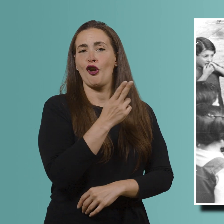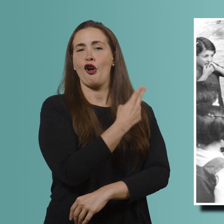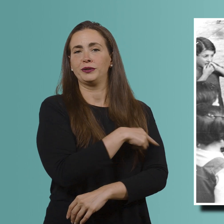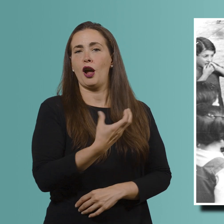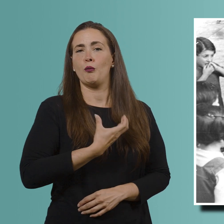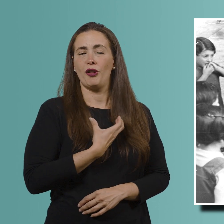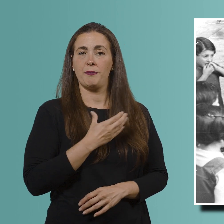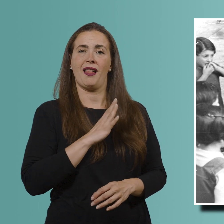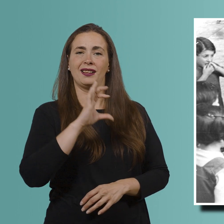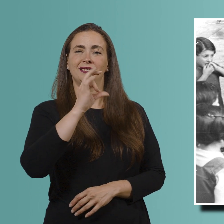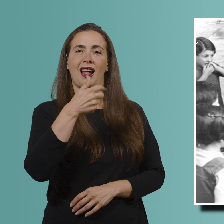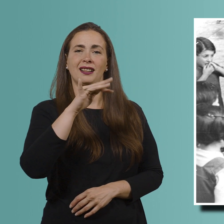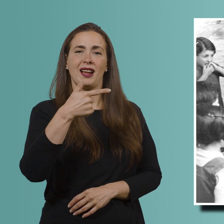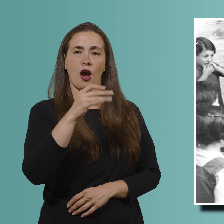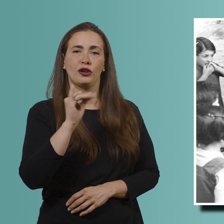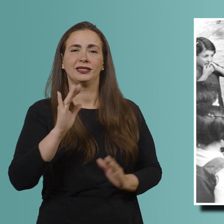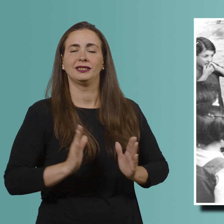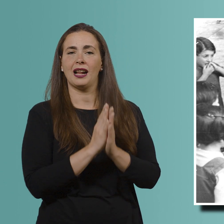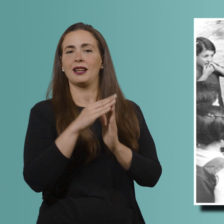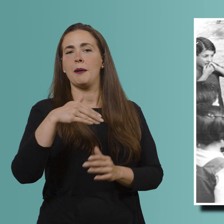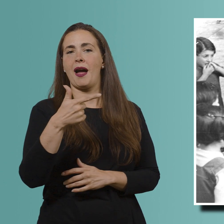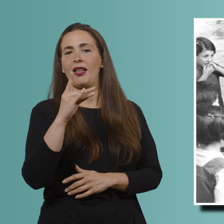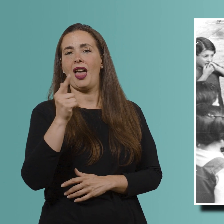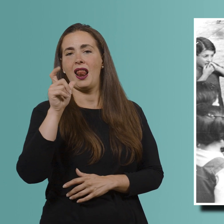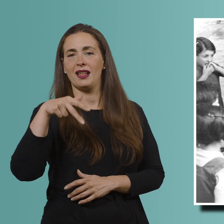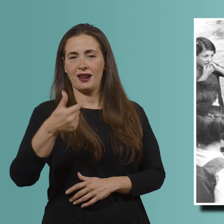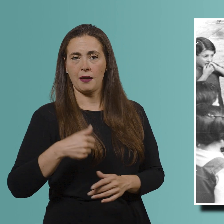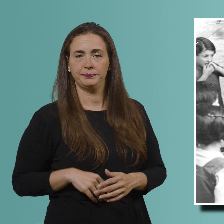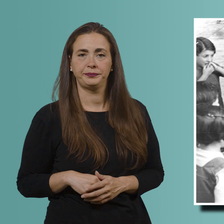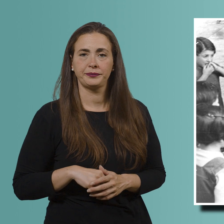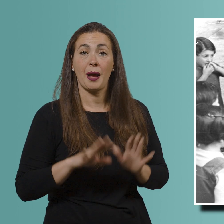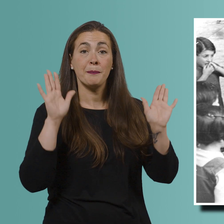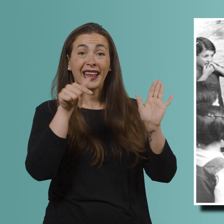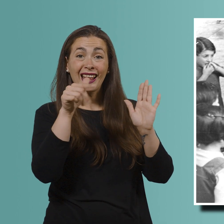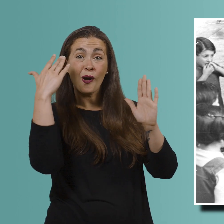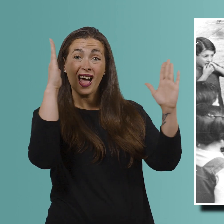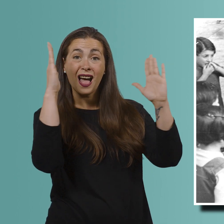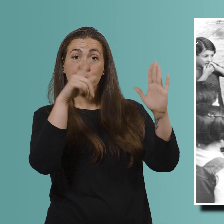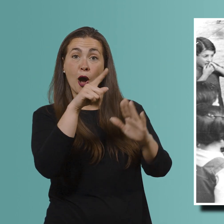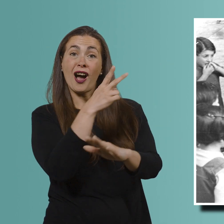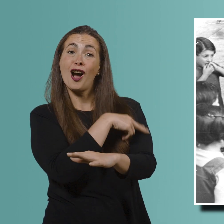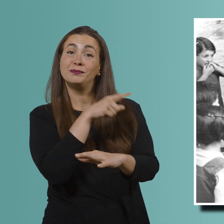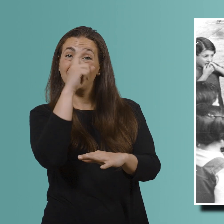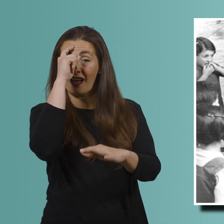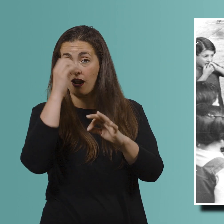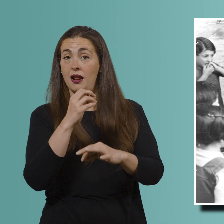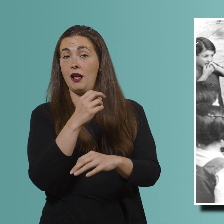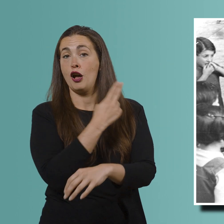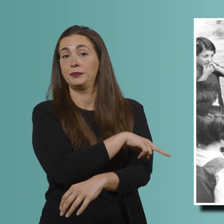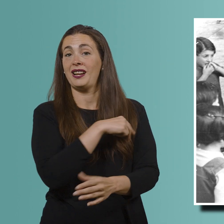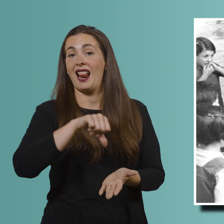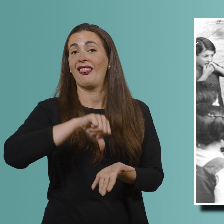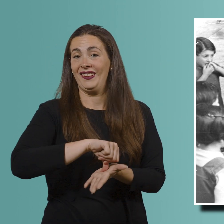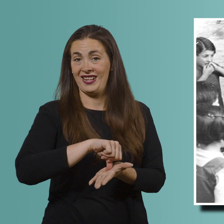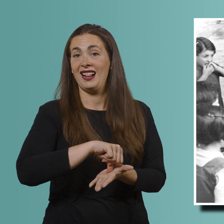de l’Hospital Municipal de Sant Jaume i Santa Magdalena, llavors anomenat Hospital Civil.